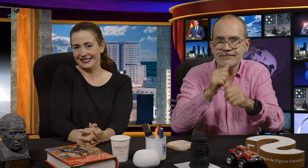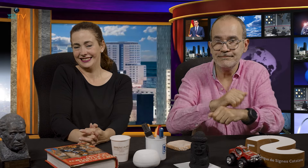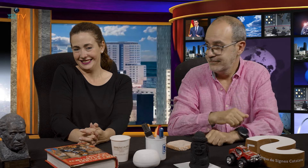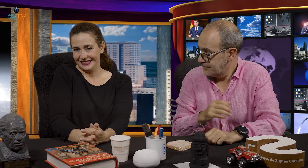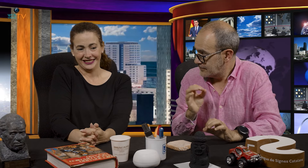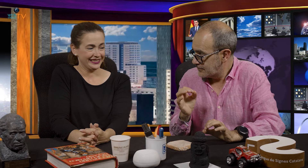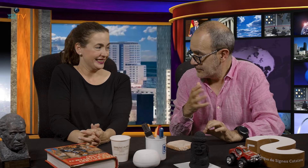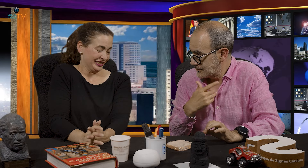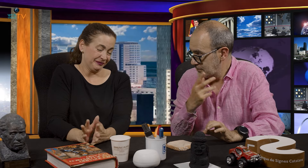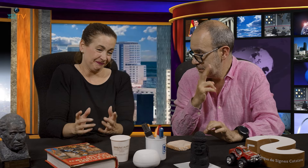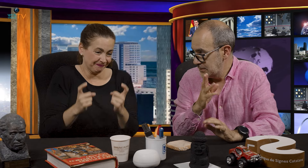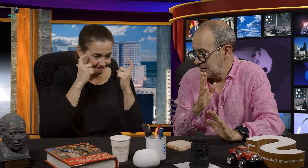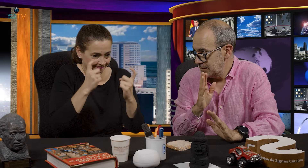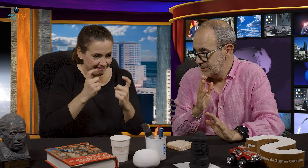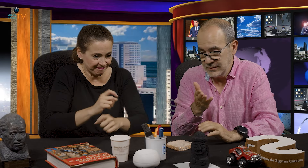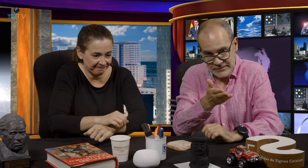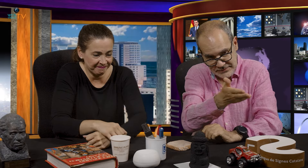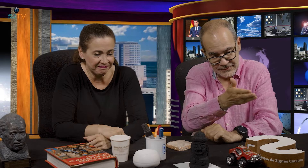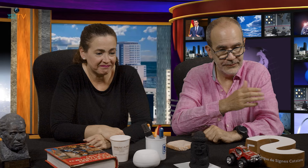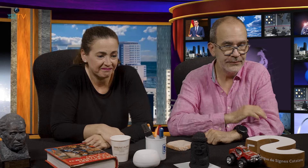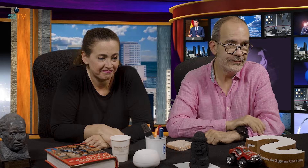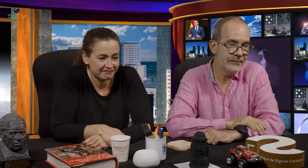Bien, ¿quieres verlo?